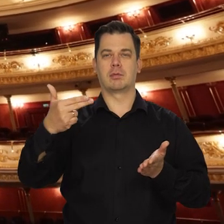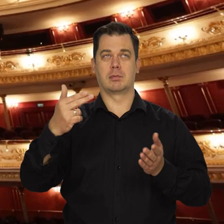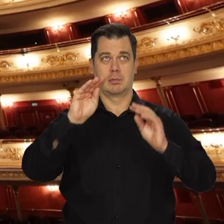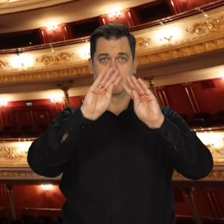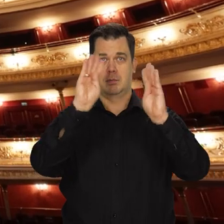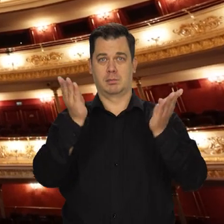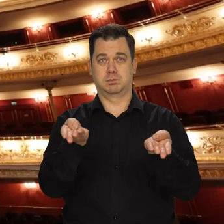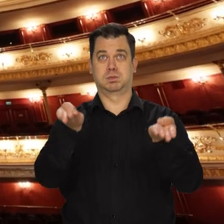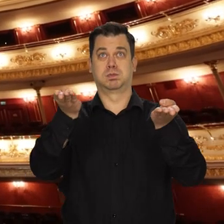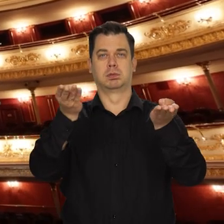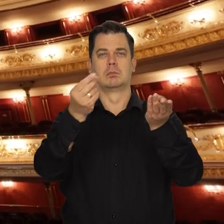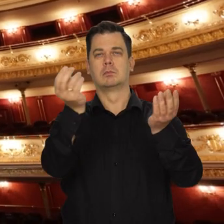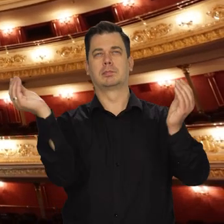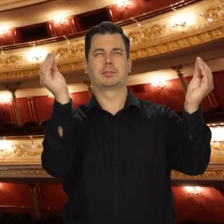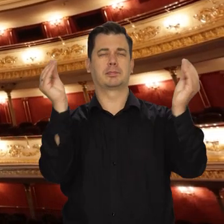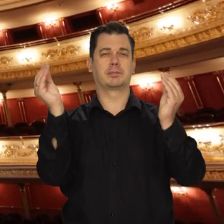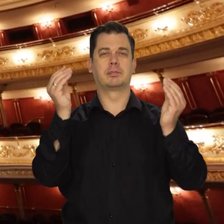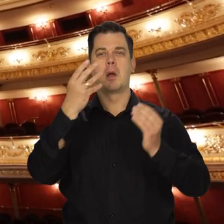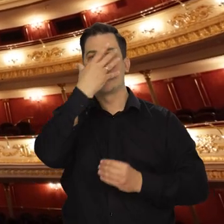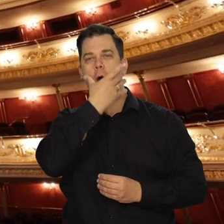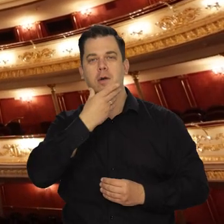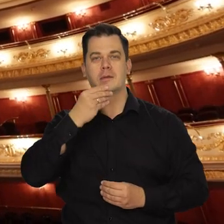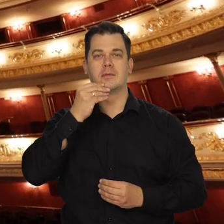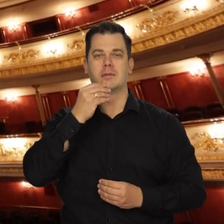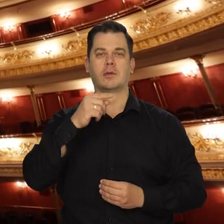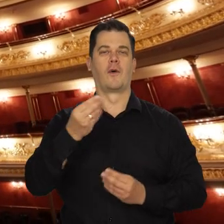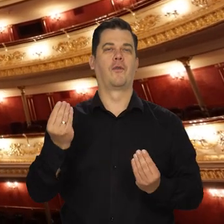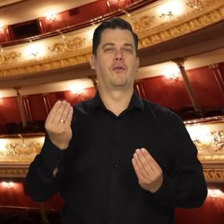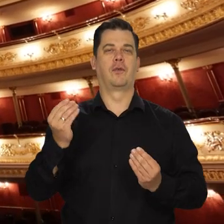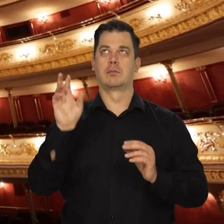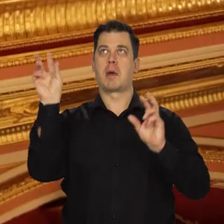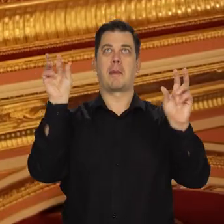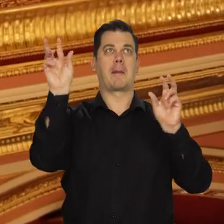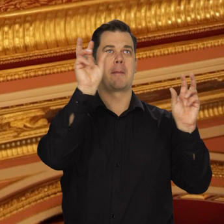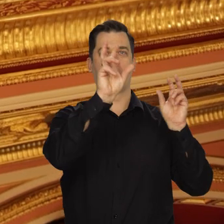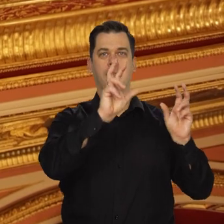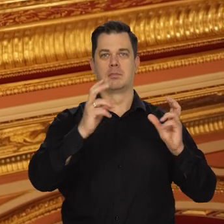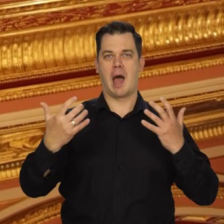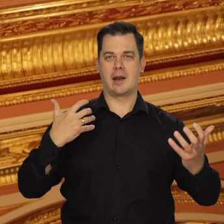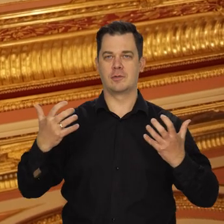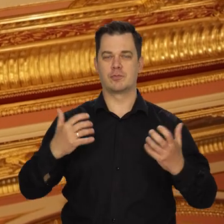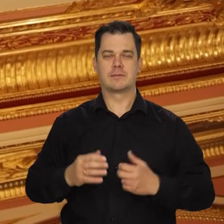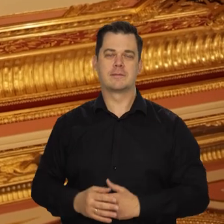bogato malowanym i zdobionym portretami największych artystów.